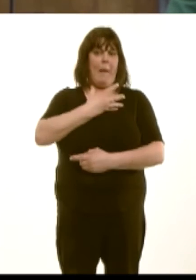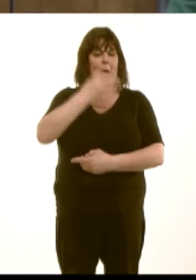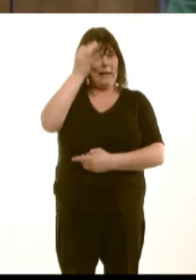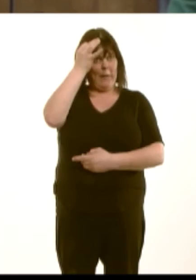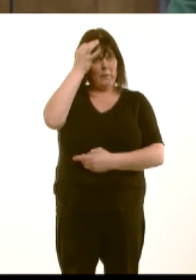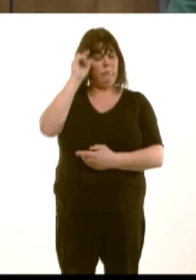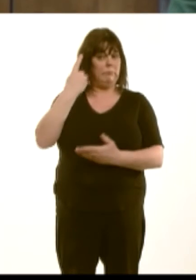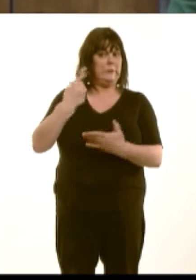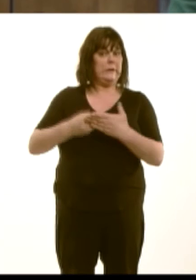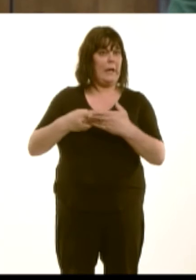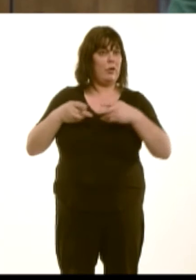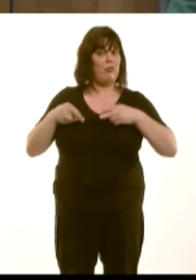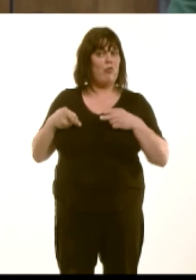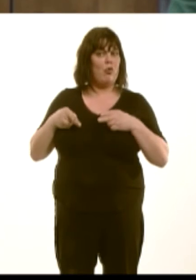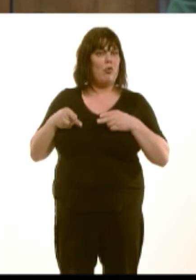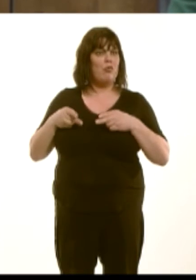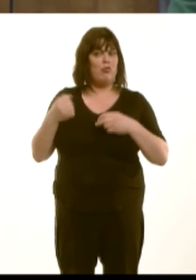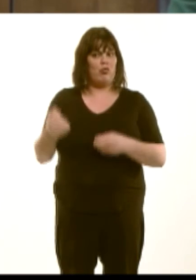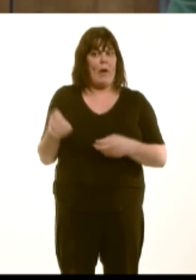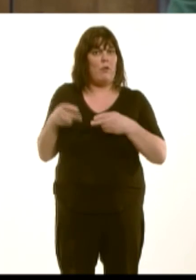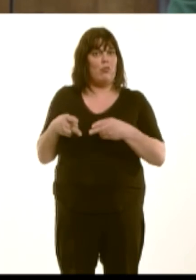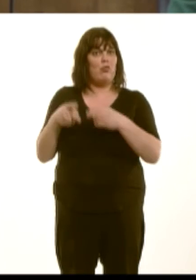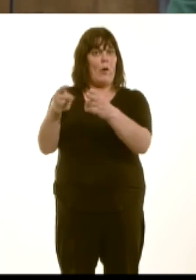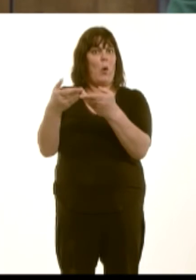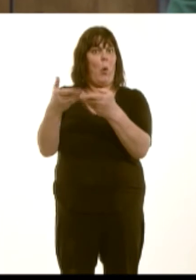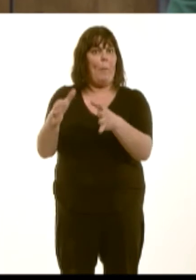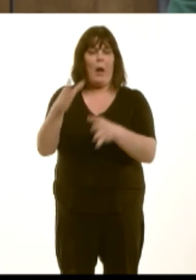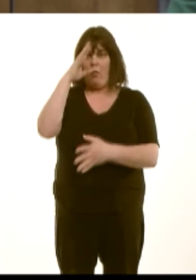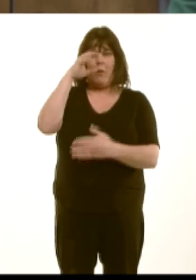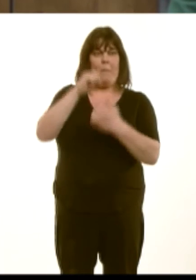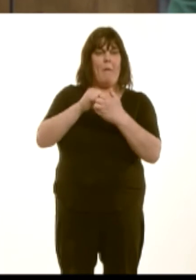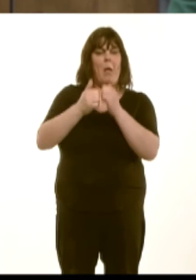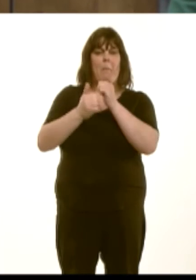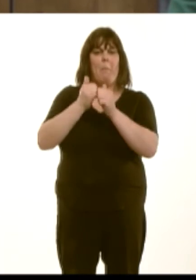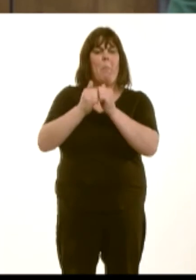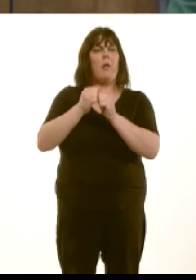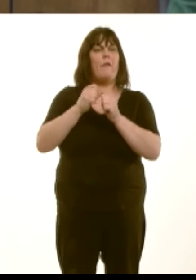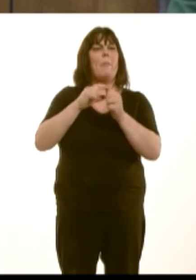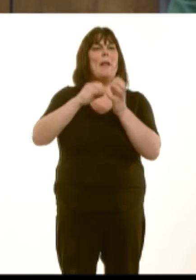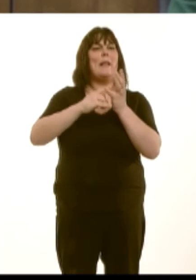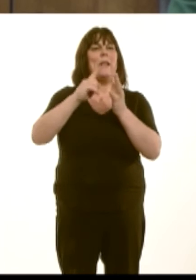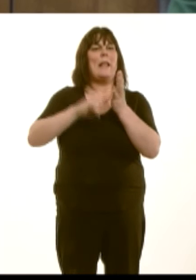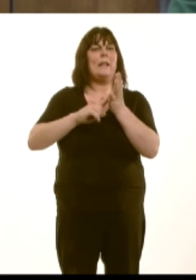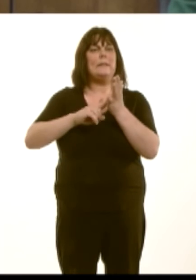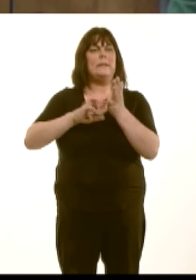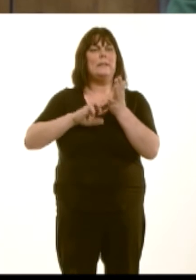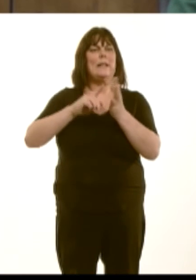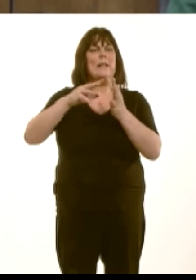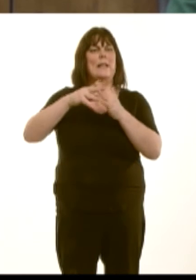Rwyín cofio trenau ar y trac hwnnw yn cario llaeth o Gastellnewydd Emlyn a hefyd o Giliau Aeron yn dod trwy Ben-y-bont.